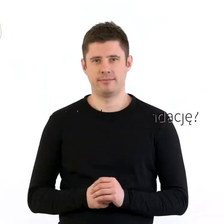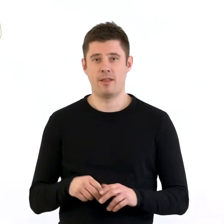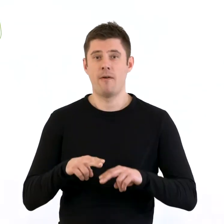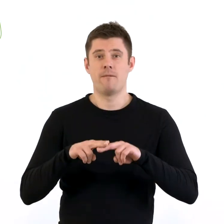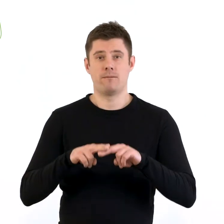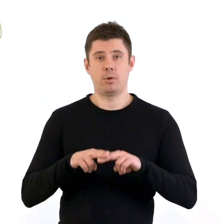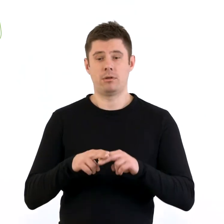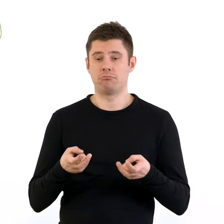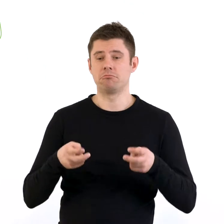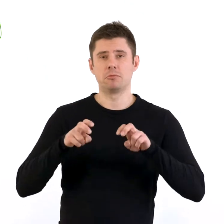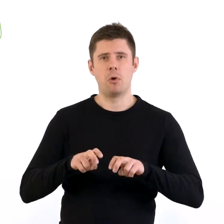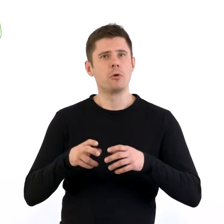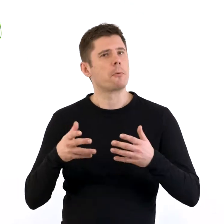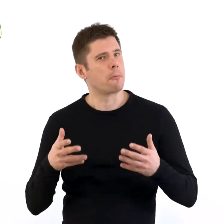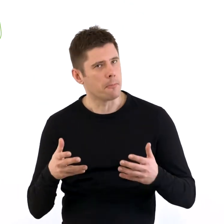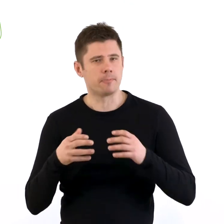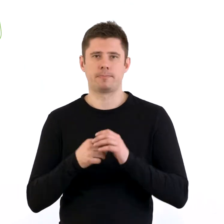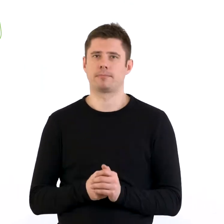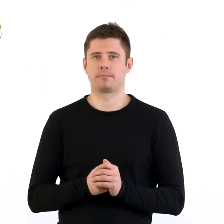Jak założyć fundację?